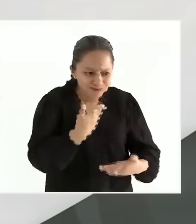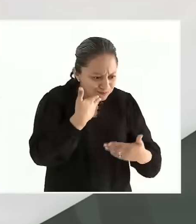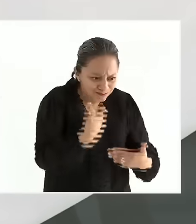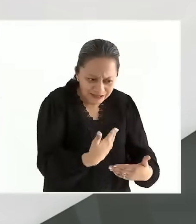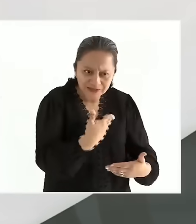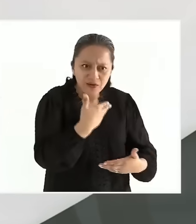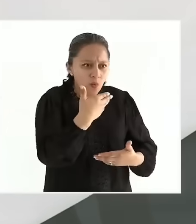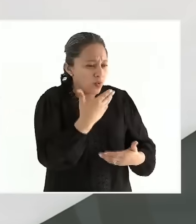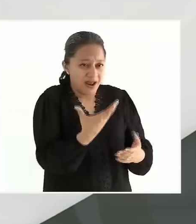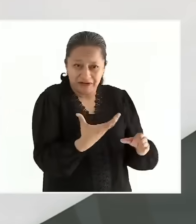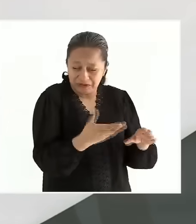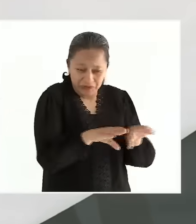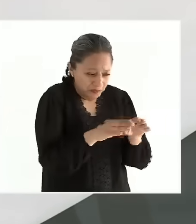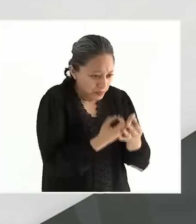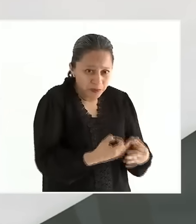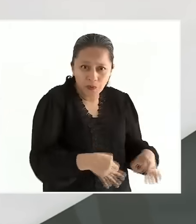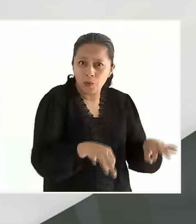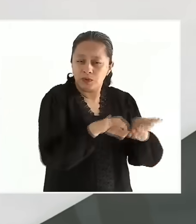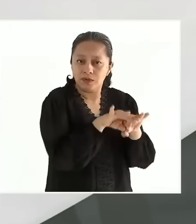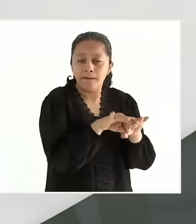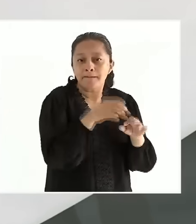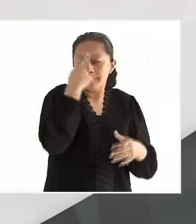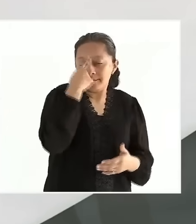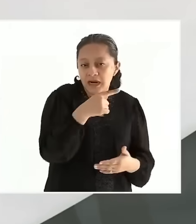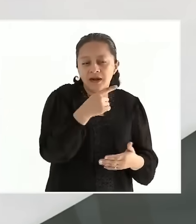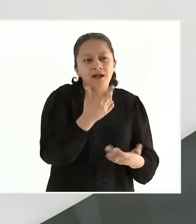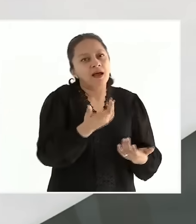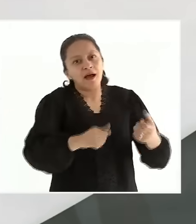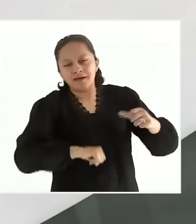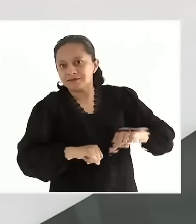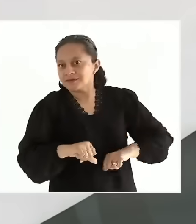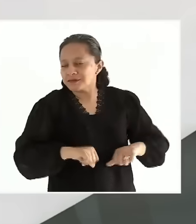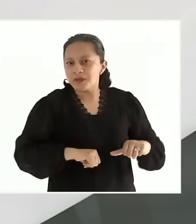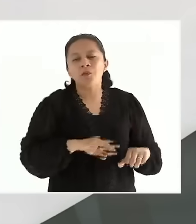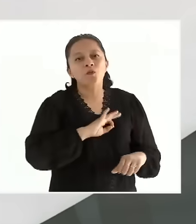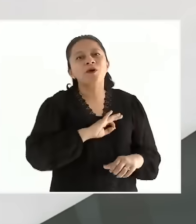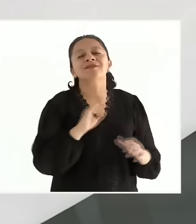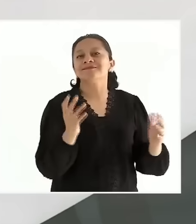un insumo crítico que permite realizar todas nuestras actividades cotidianas, pero también